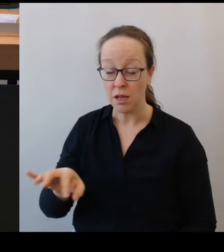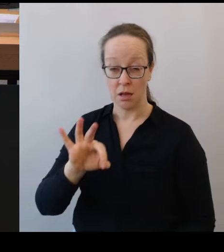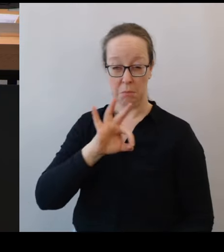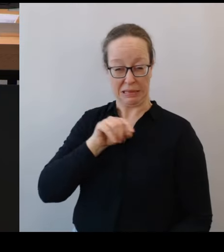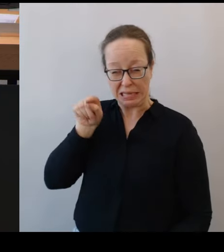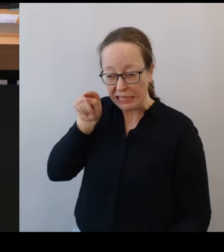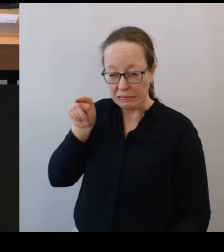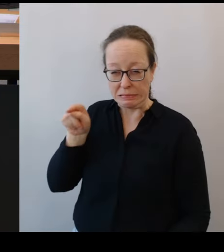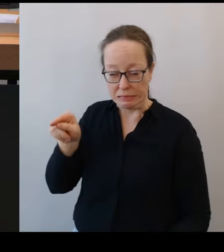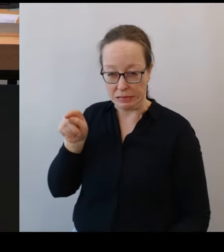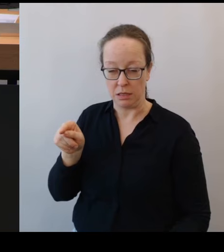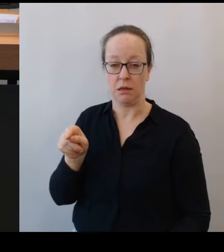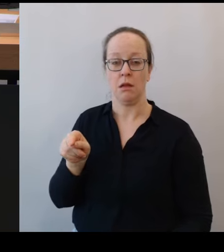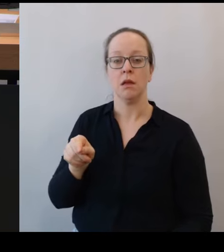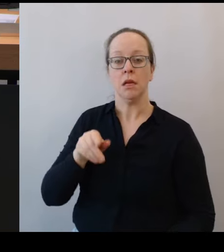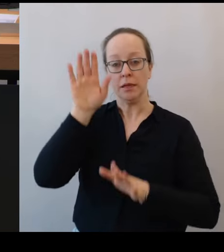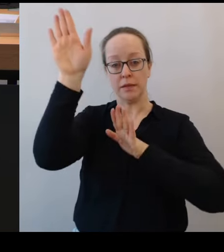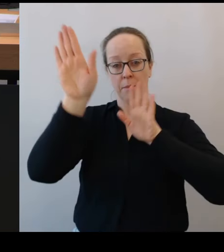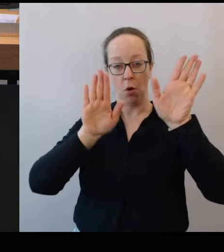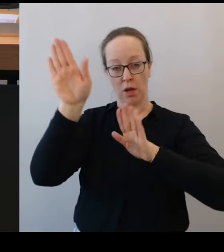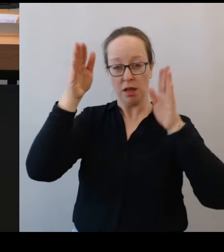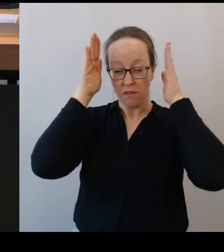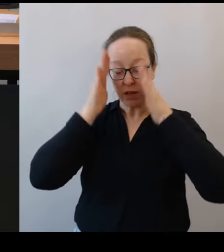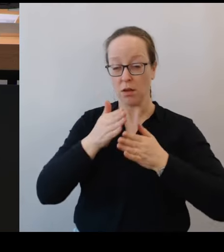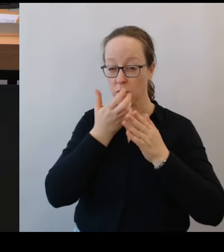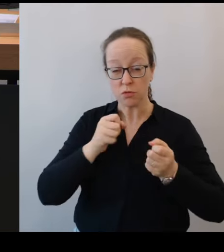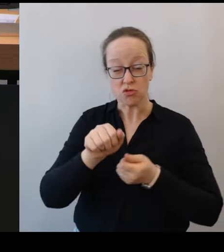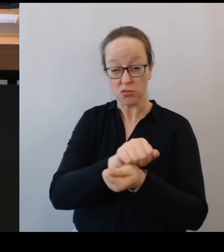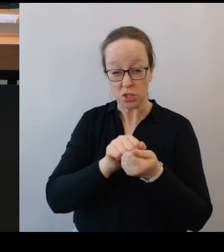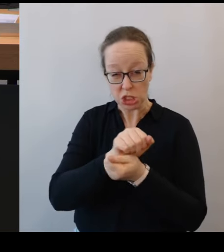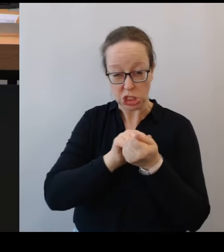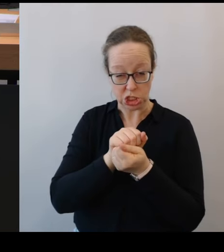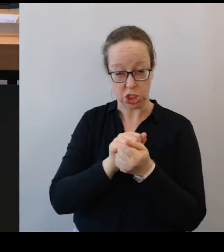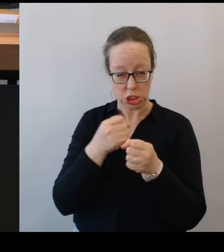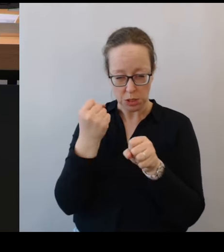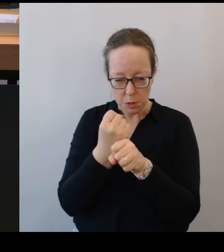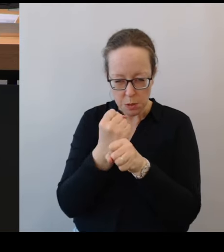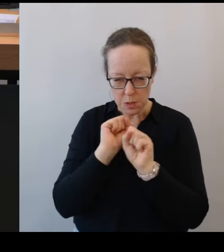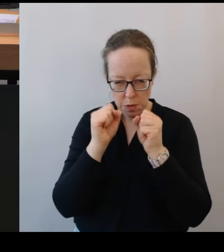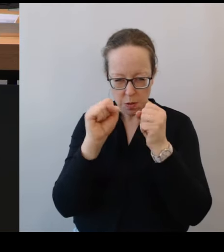zerstören. Eine Partei, die die Integrität unseres Grundgesetzes und die Menschenwürde mit Füßen tritt.